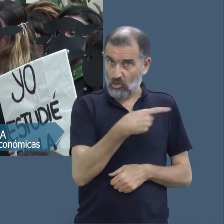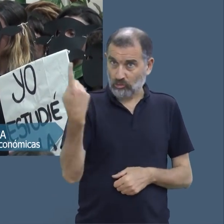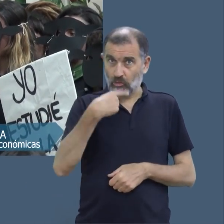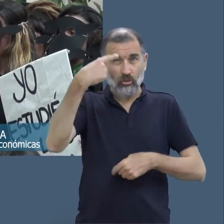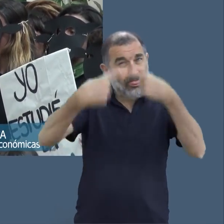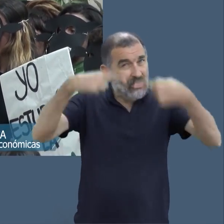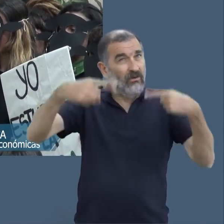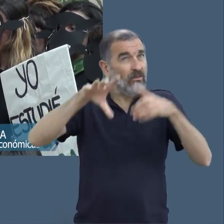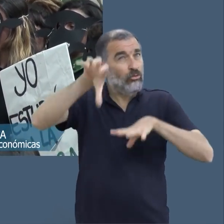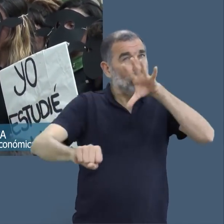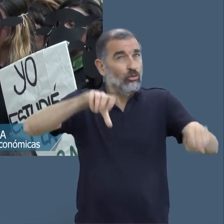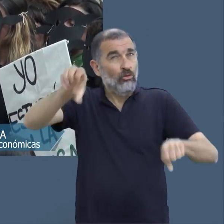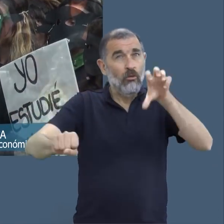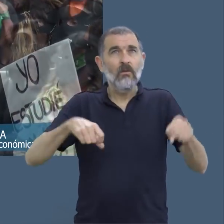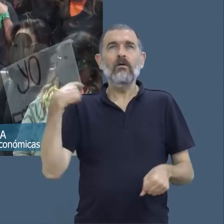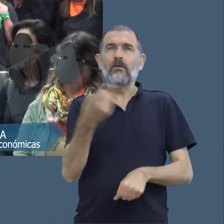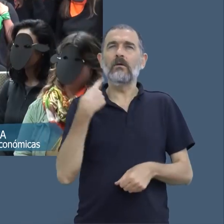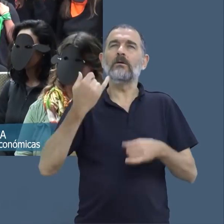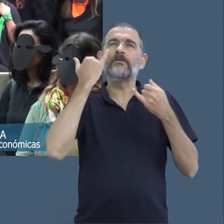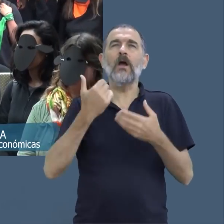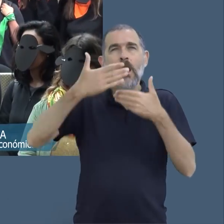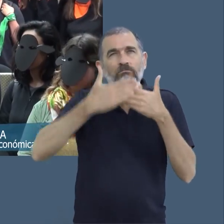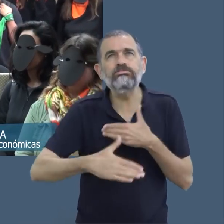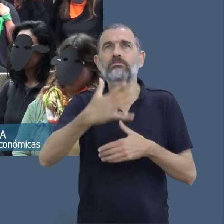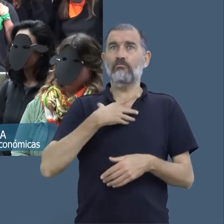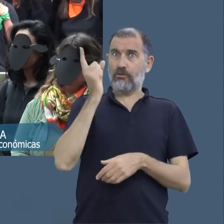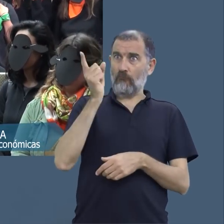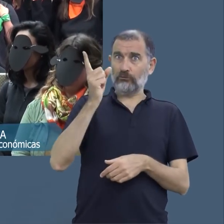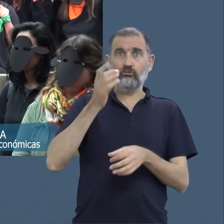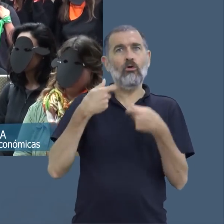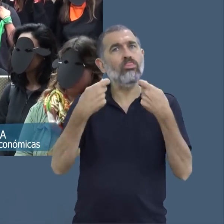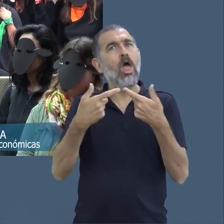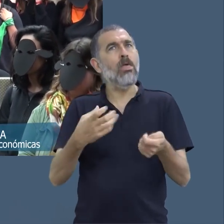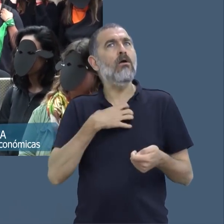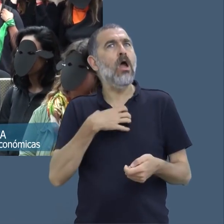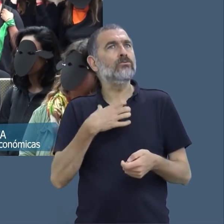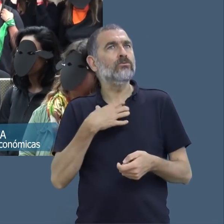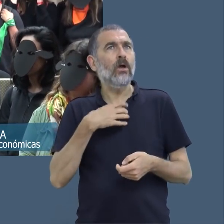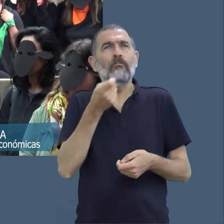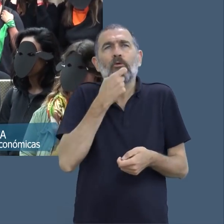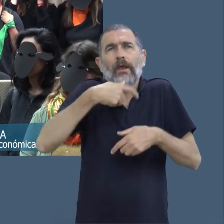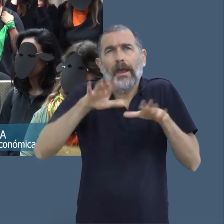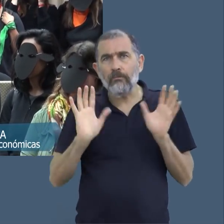instancias de profesores que han dado clases, por ejemplo respecto a tomas anteriores o